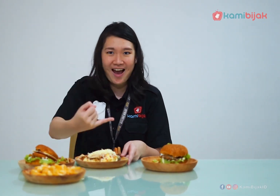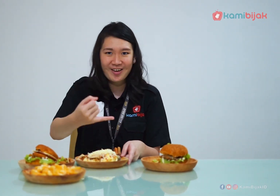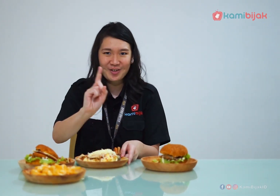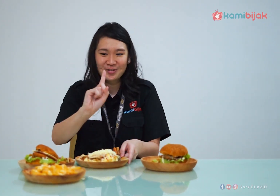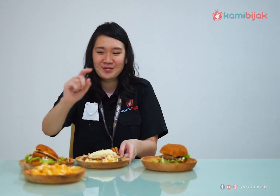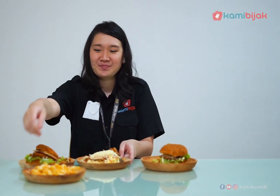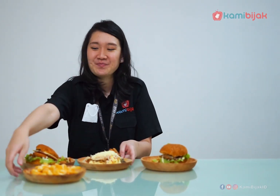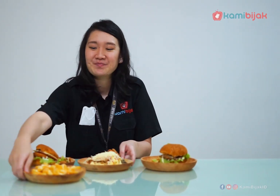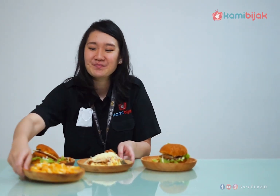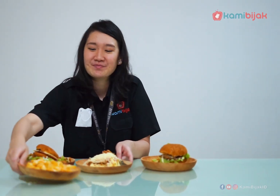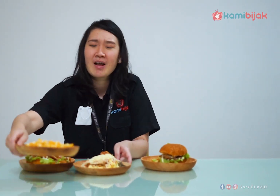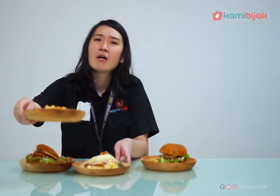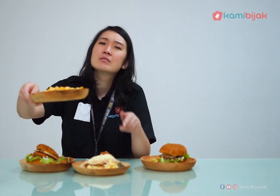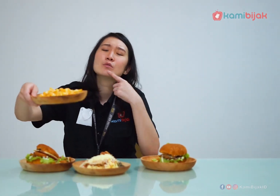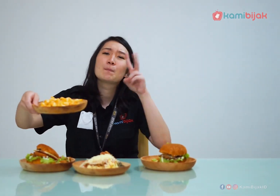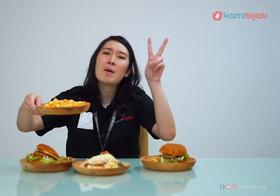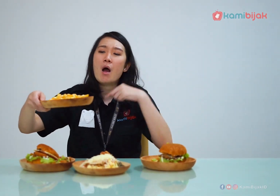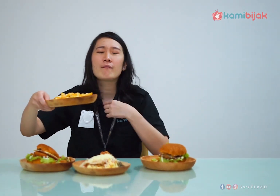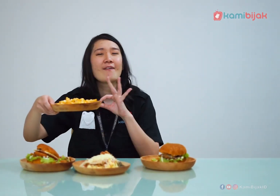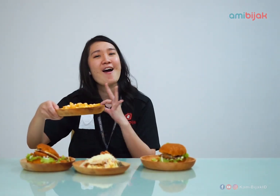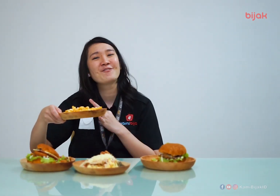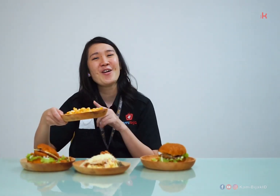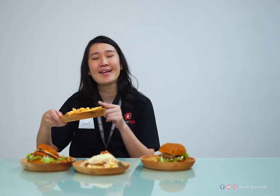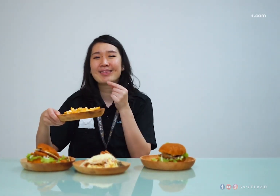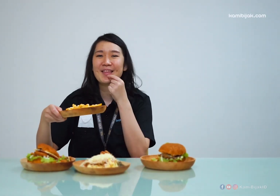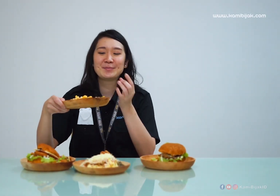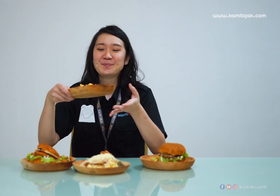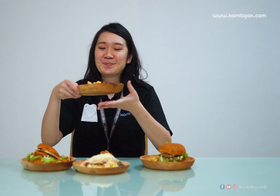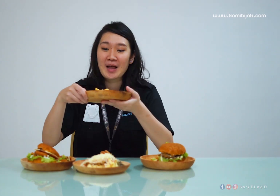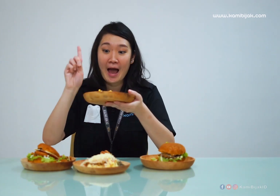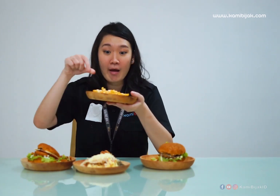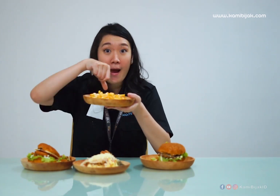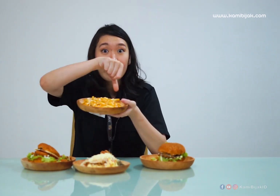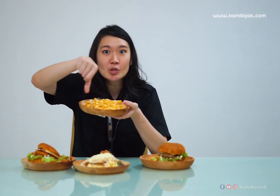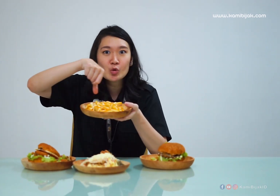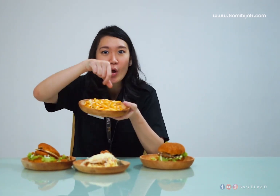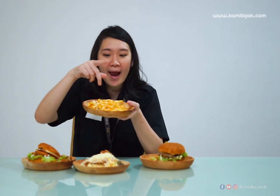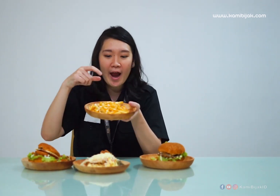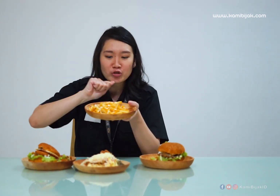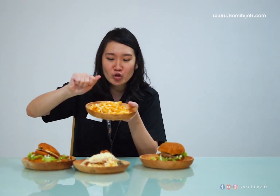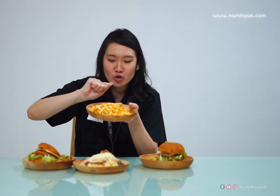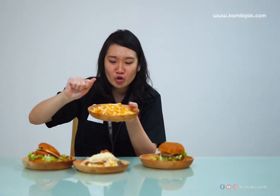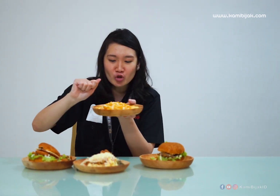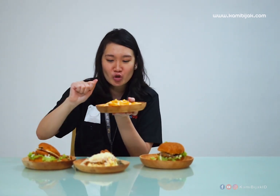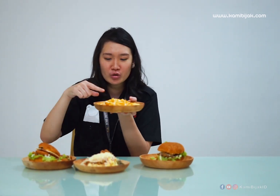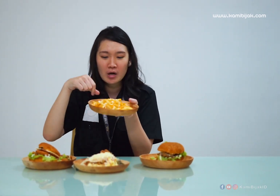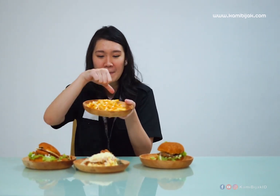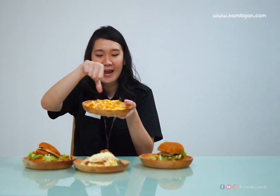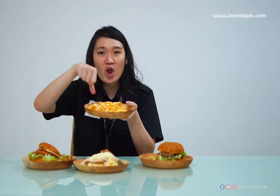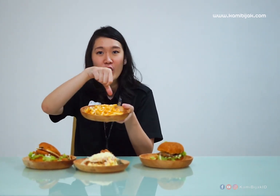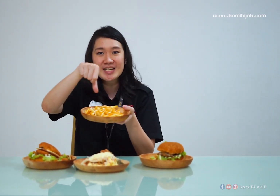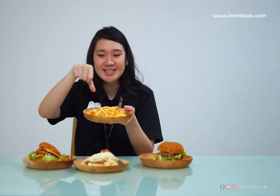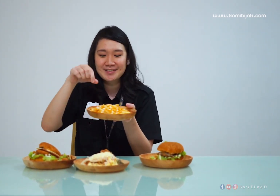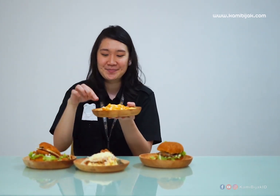Terakhir ini. Sumpah ini favorit saya. Ada keju dan saus mayones.